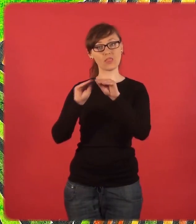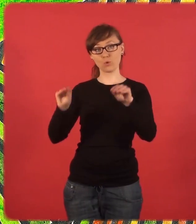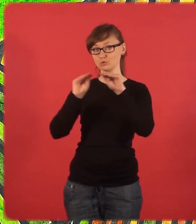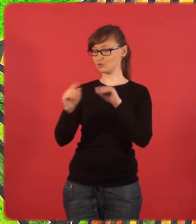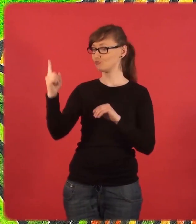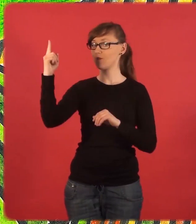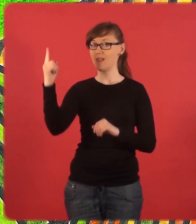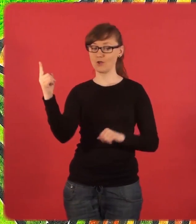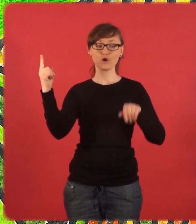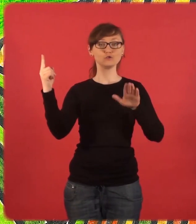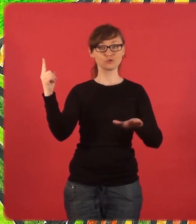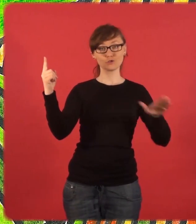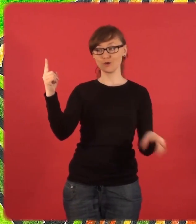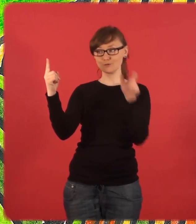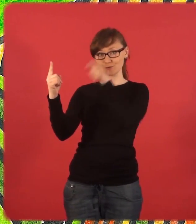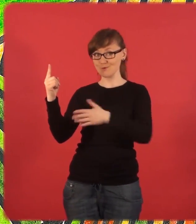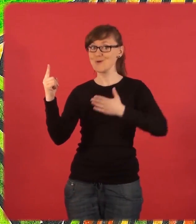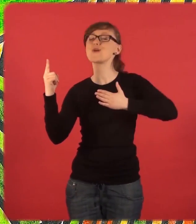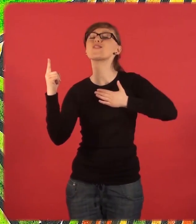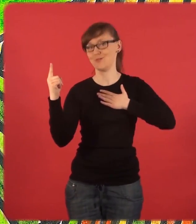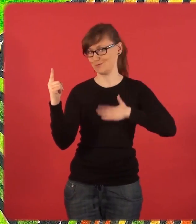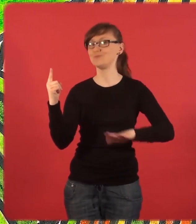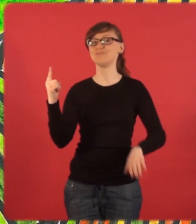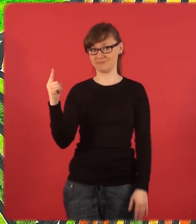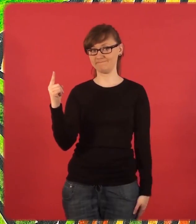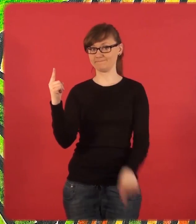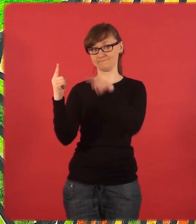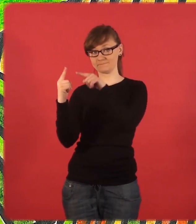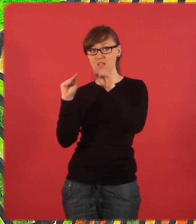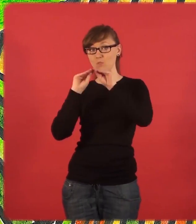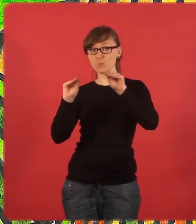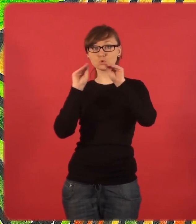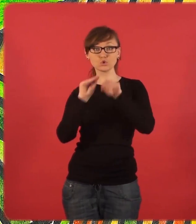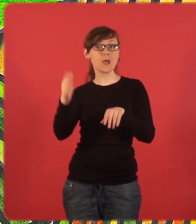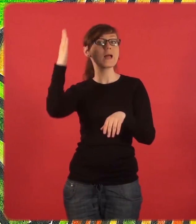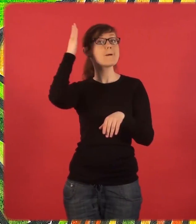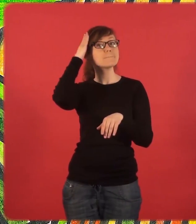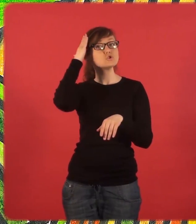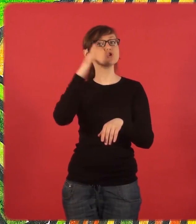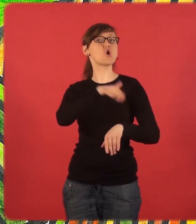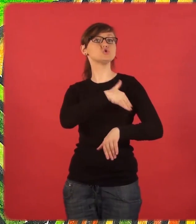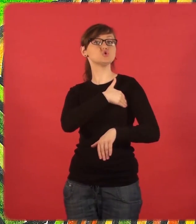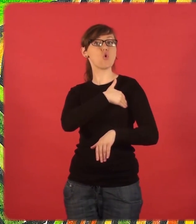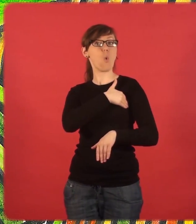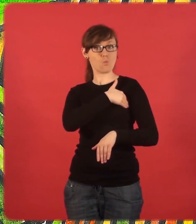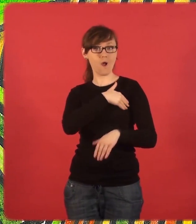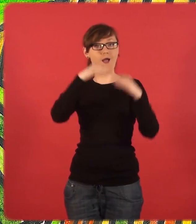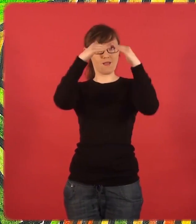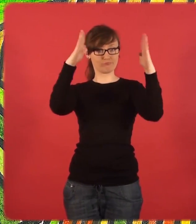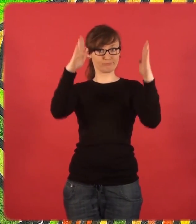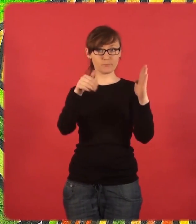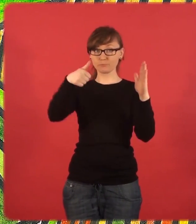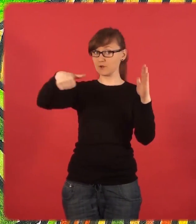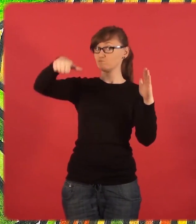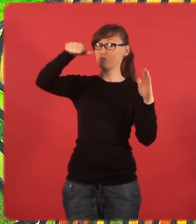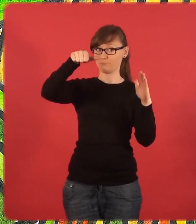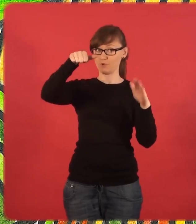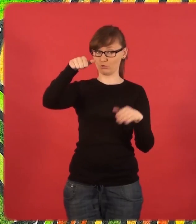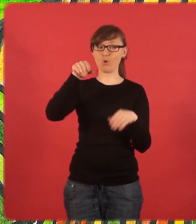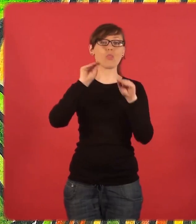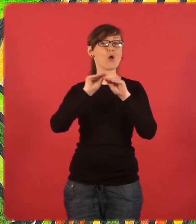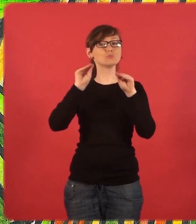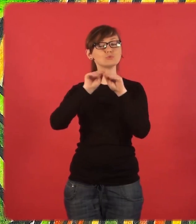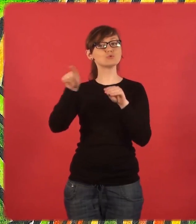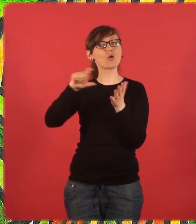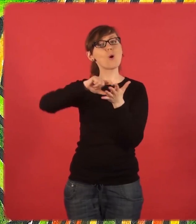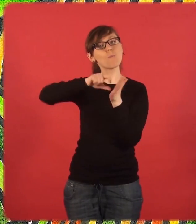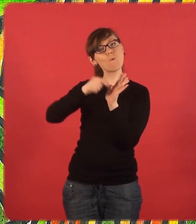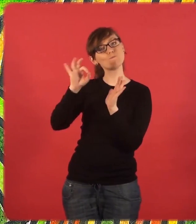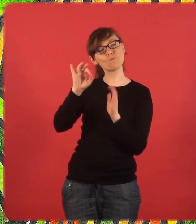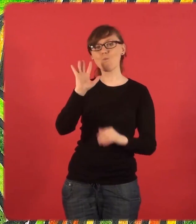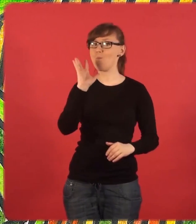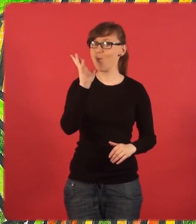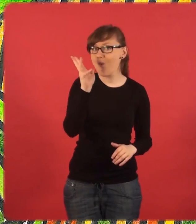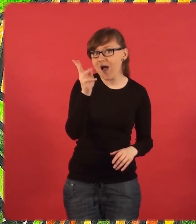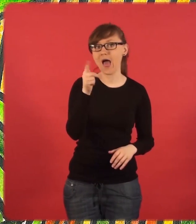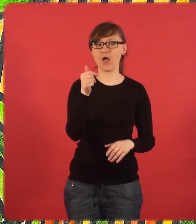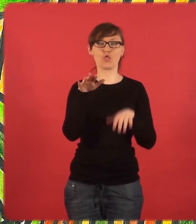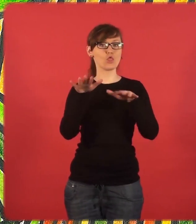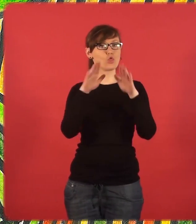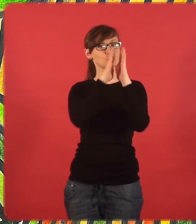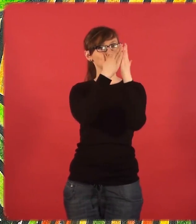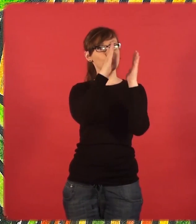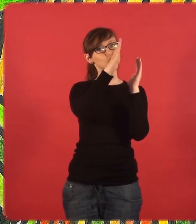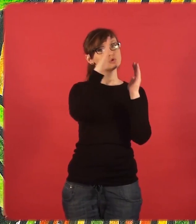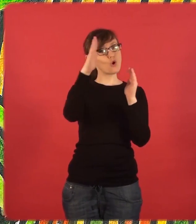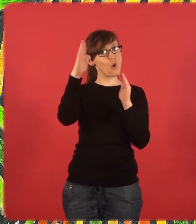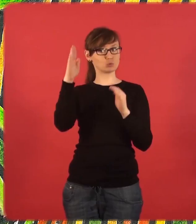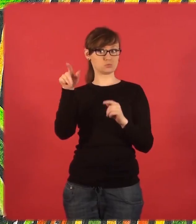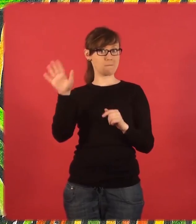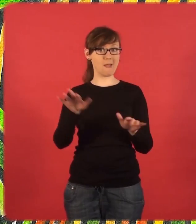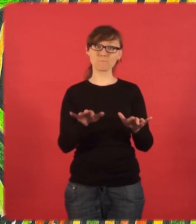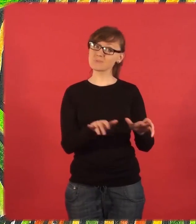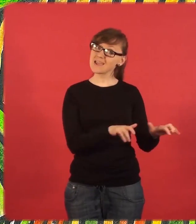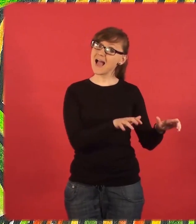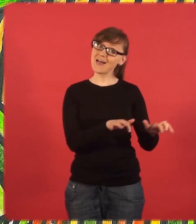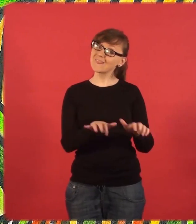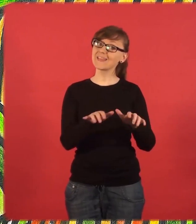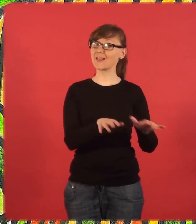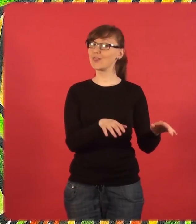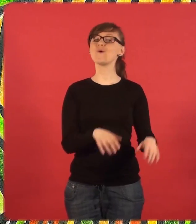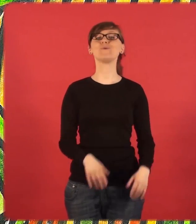Dzieci bardzo lubią swoja nauczycielkę. Nauczycielka mieszka w szkole na piętrze. Ma ładny mały pokój,dużo książek,pianino.